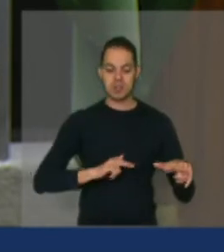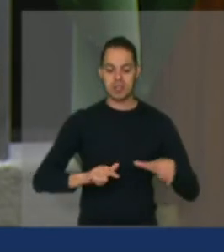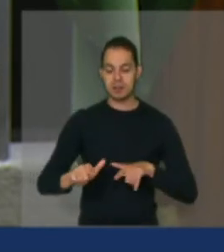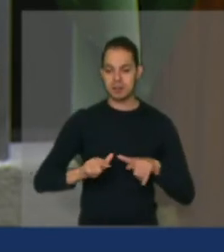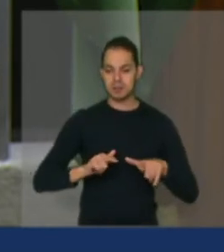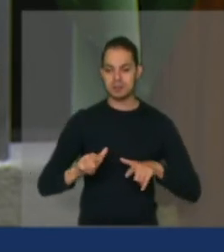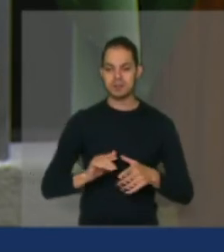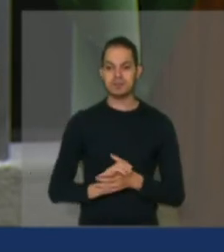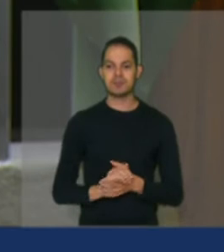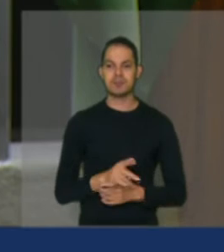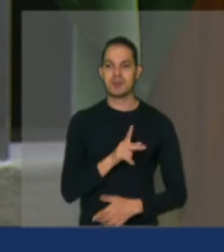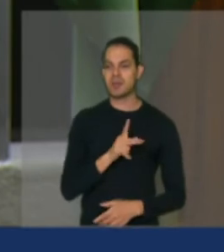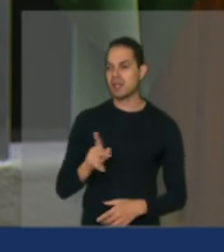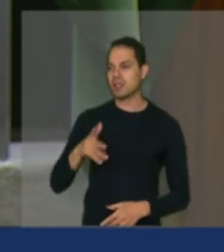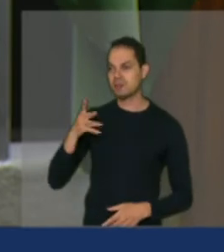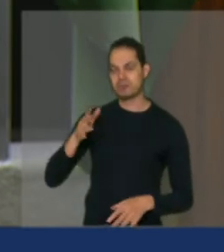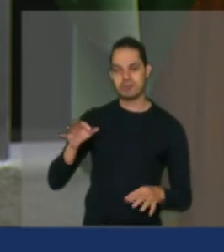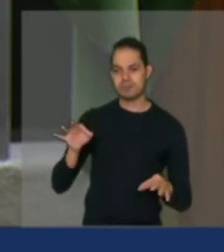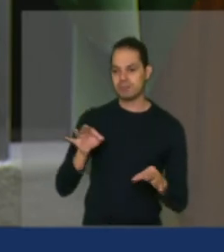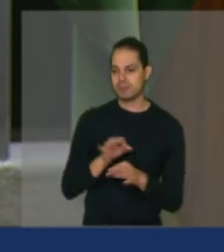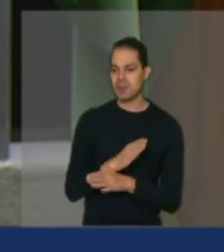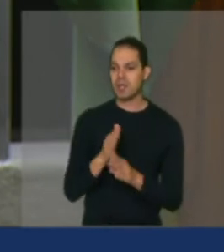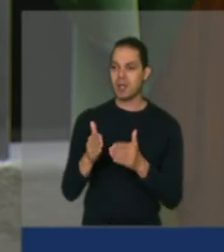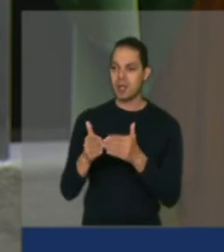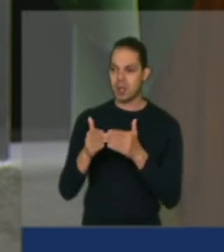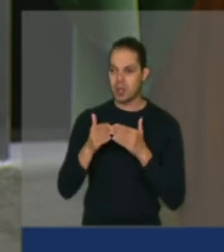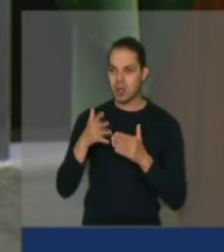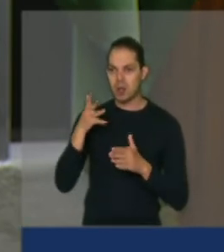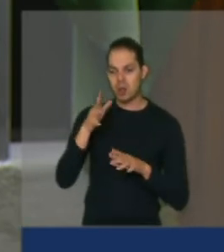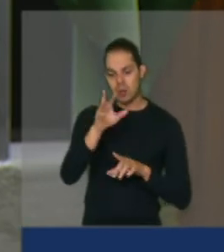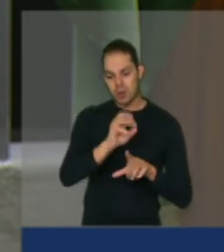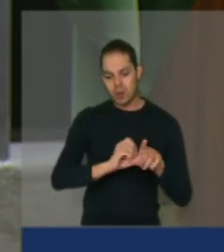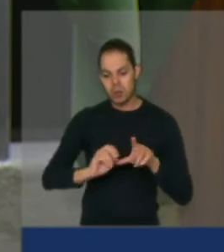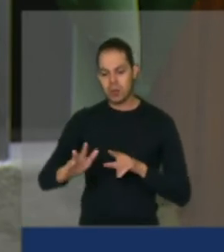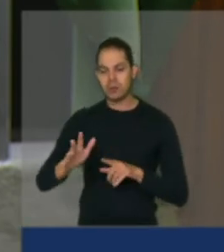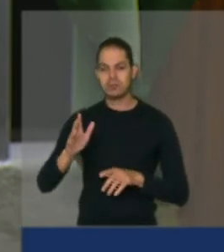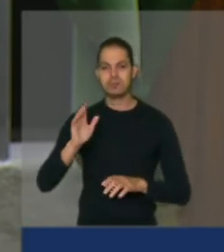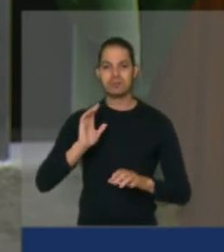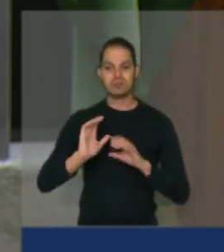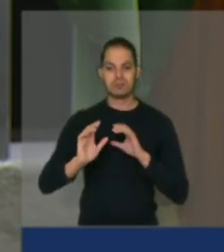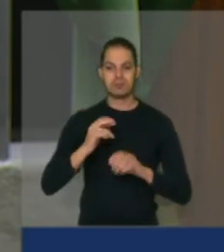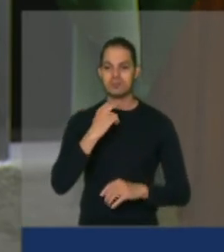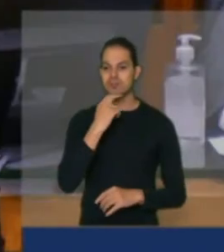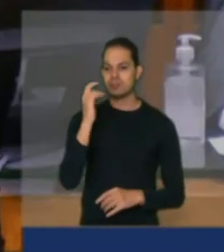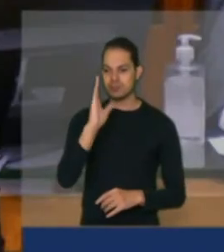MINHA FALA-- [INTERRUPÇÃO DO ÁUDIO]. [PRESIDENTE]: OK DEPUTADO DO NOSSO QUERIDO